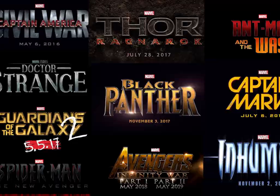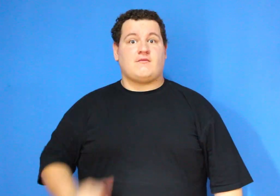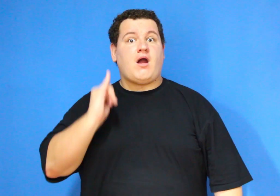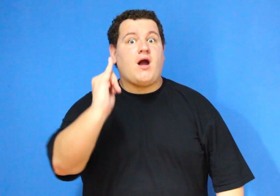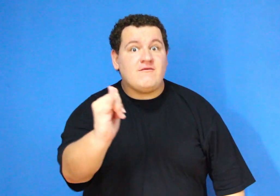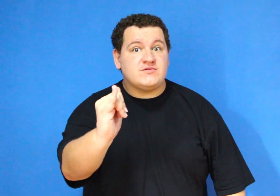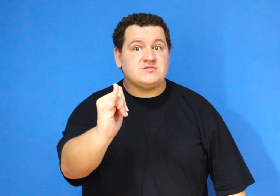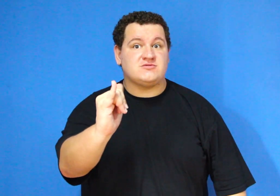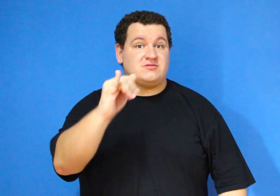Aviso!